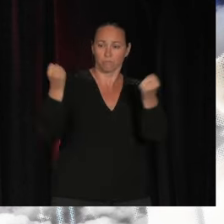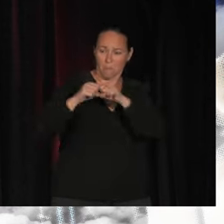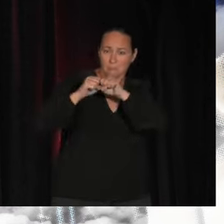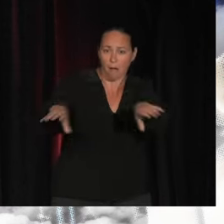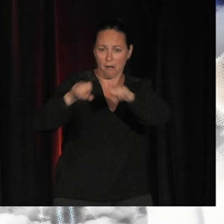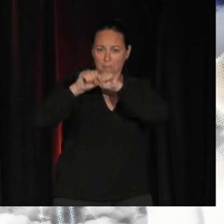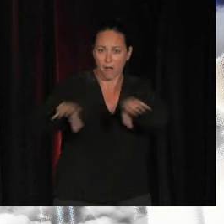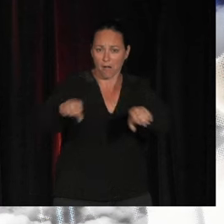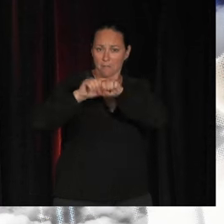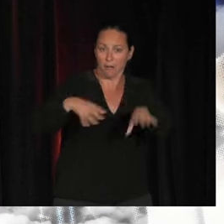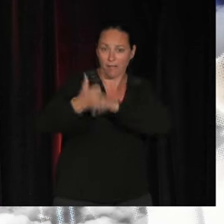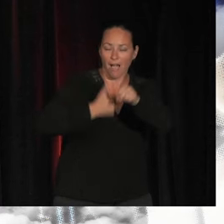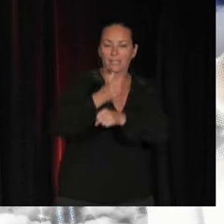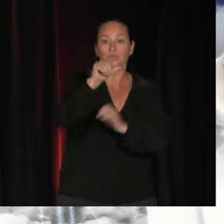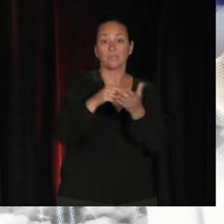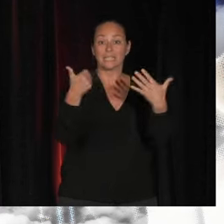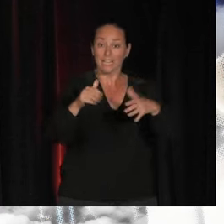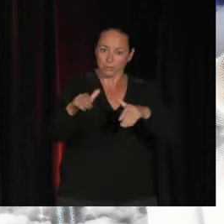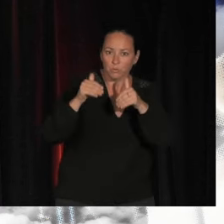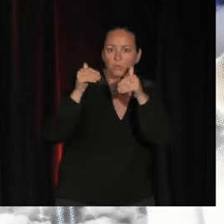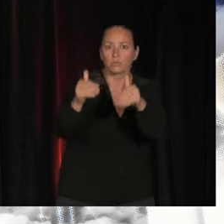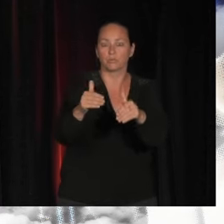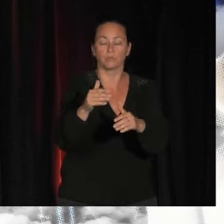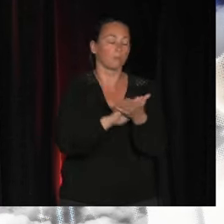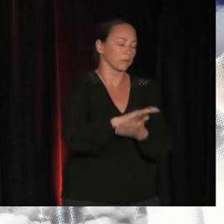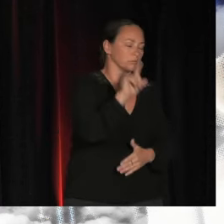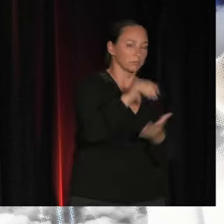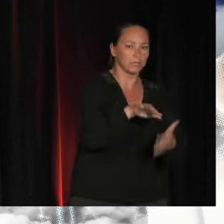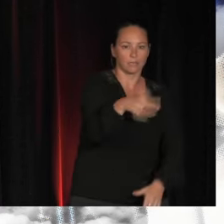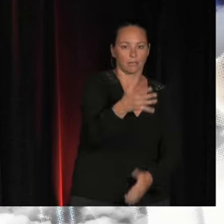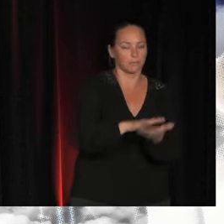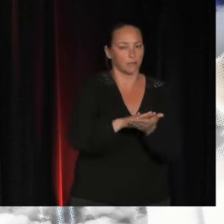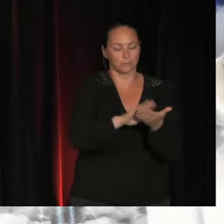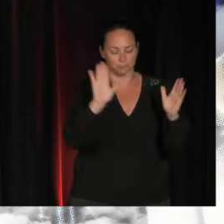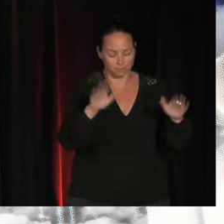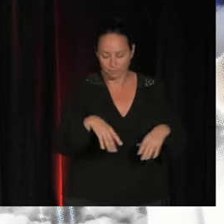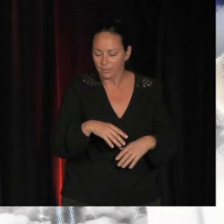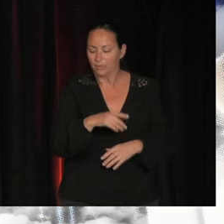Ils vont communiquer tout au long de l'année 2015, avec des trailers